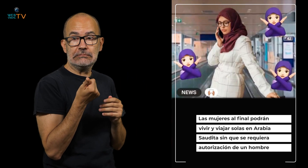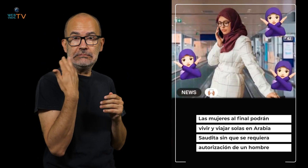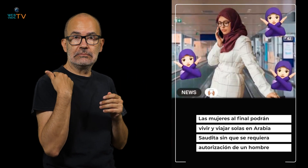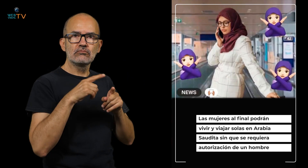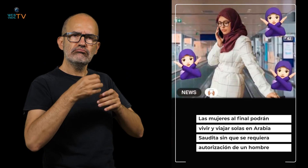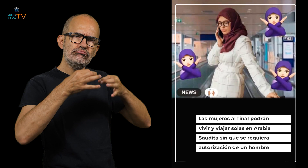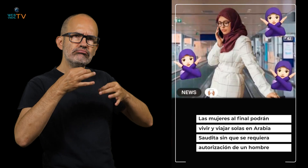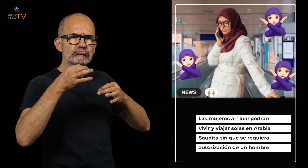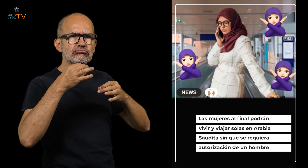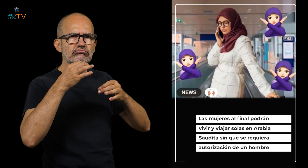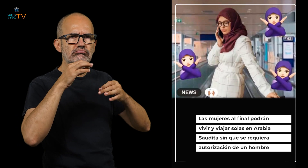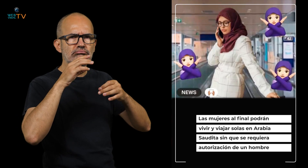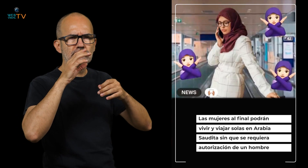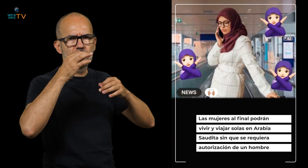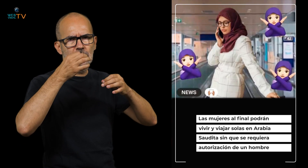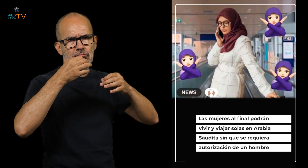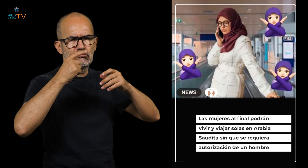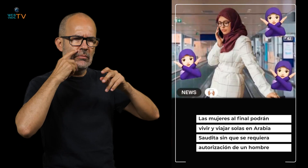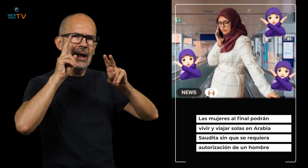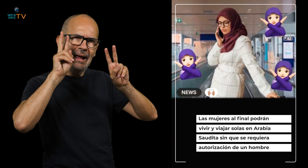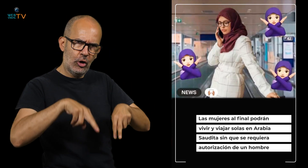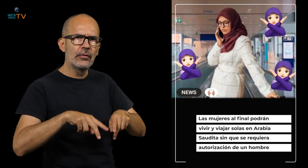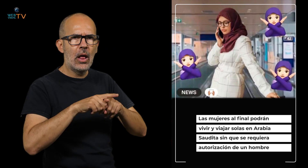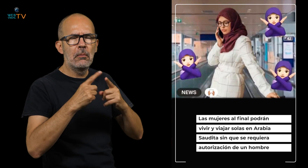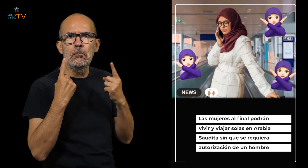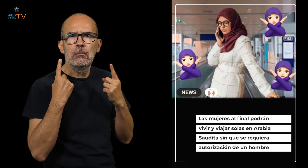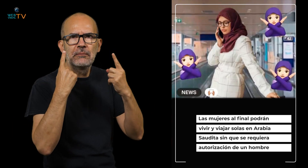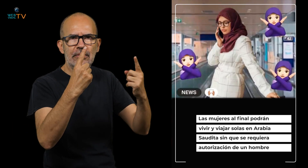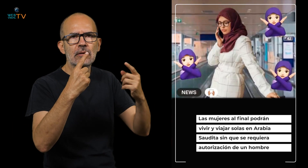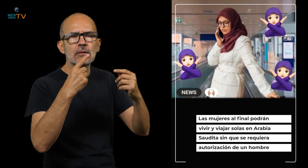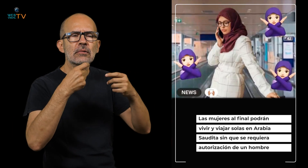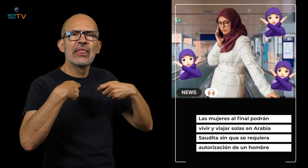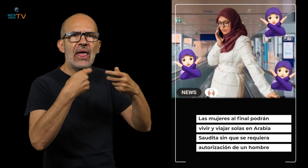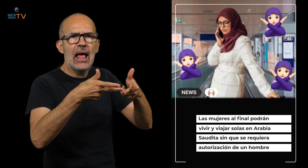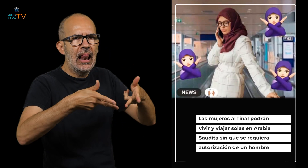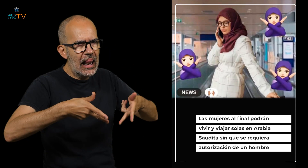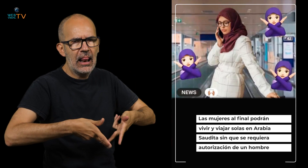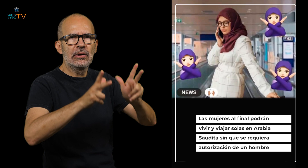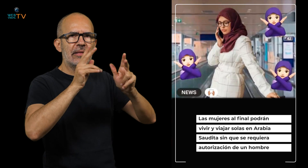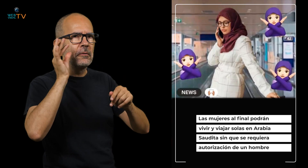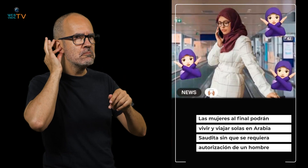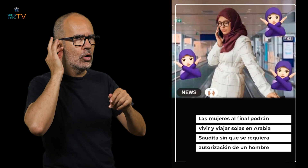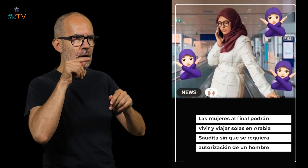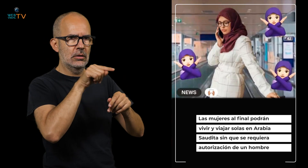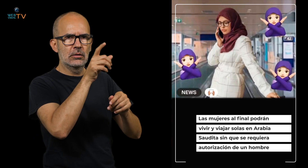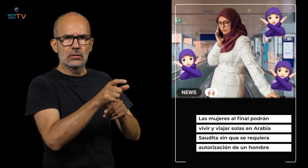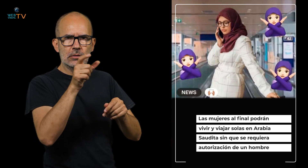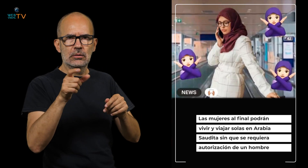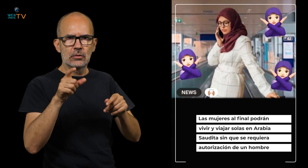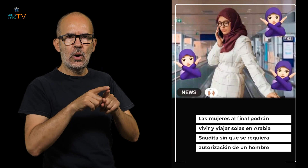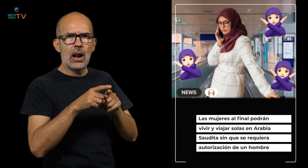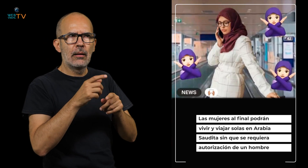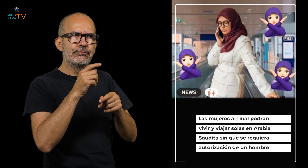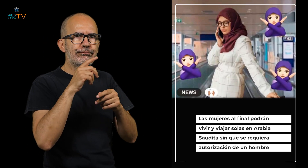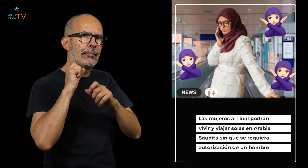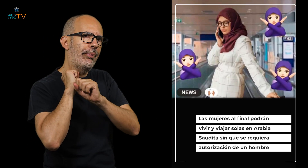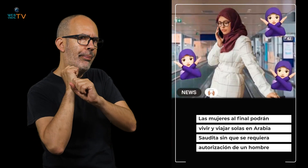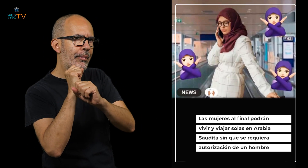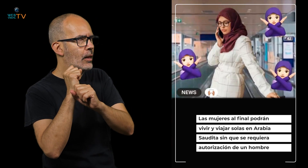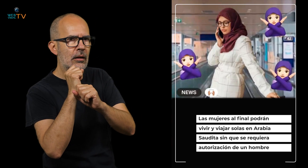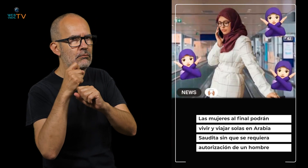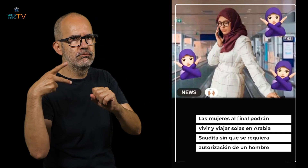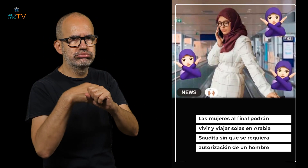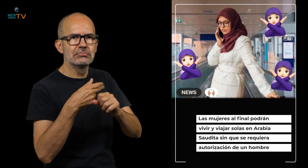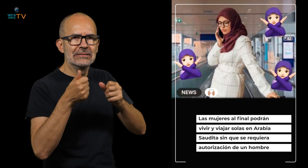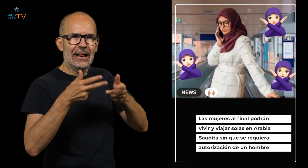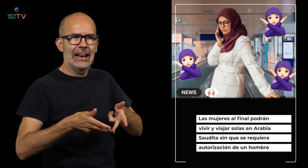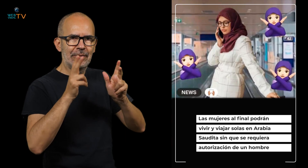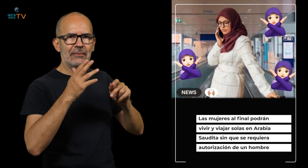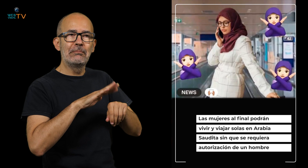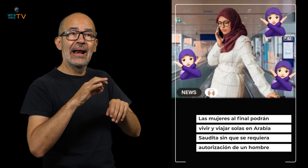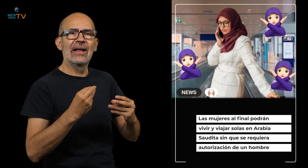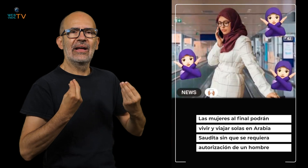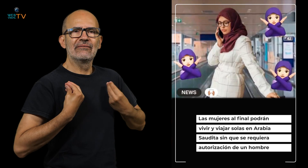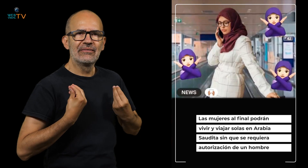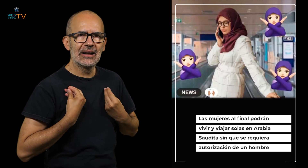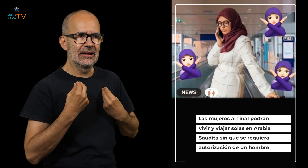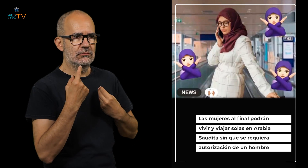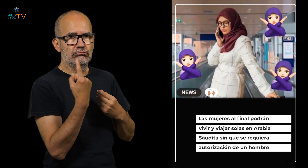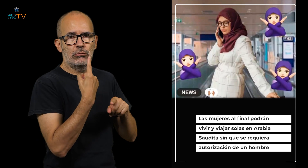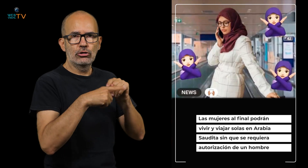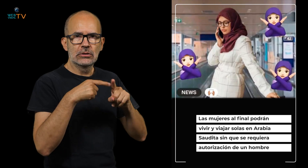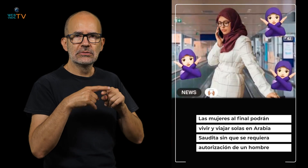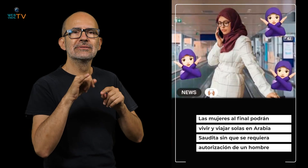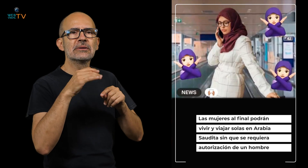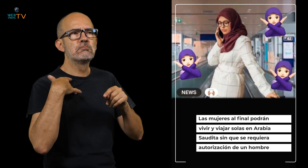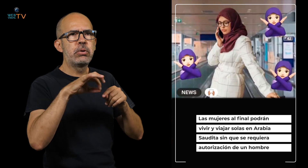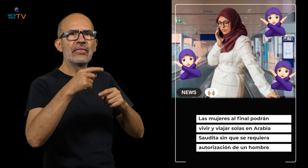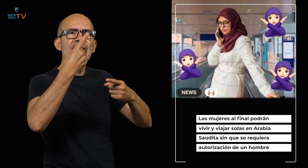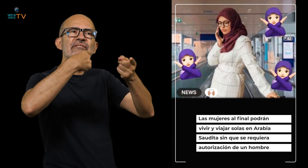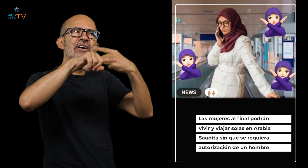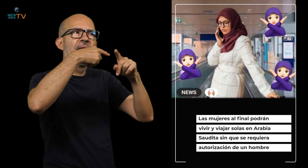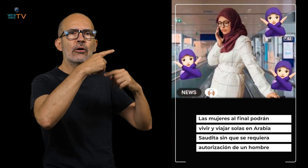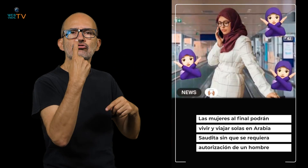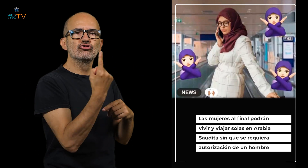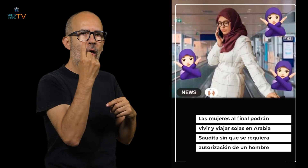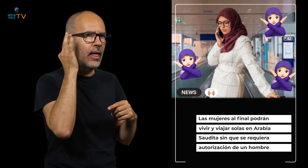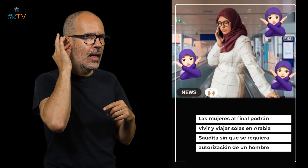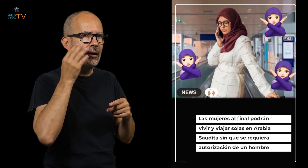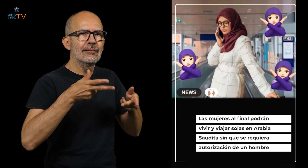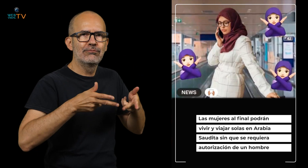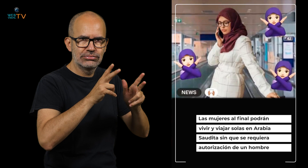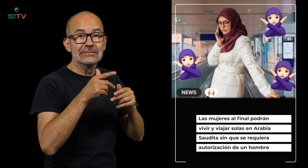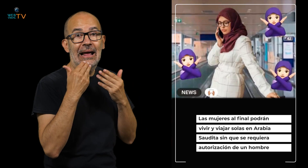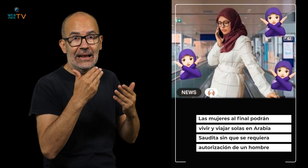Un fallo histórico en Arabia Saudita acaba de darle libertad a las mujeres para vivir y viajar solas.